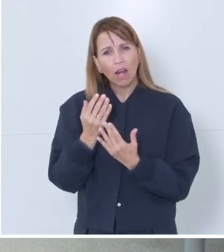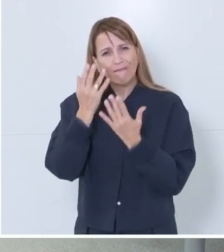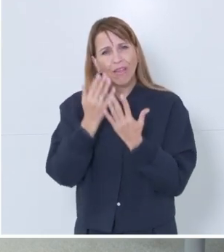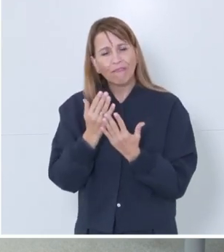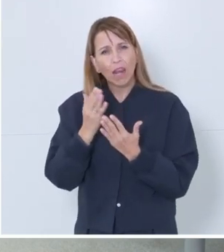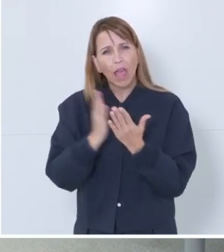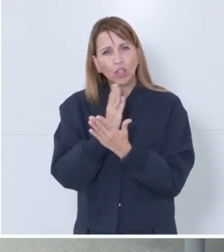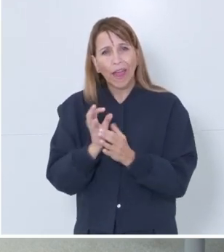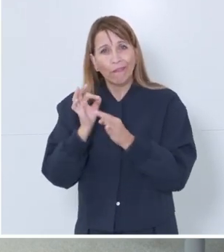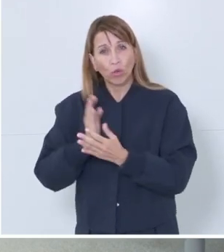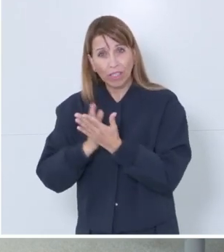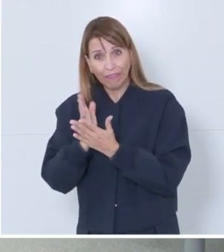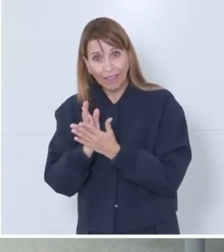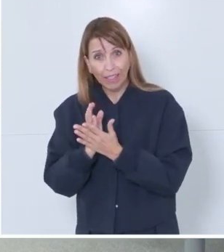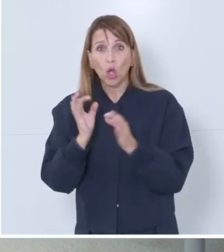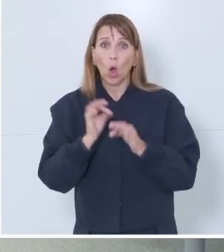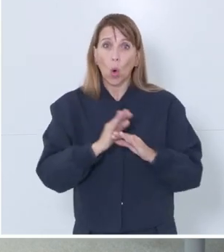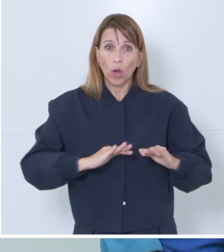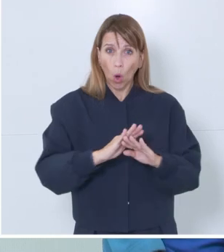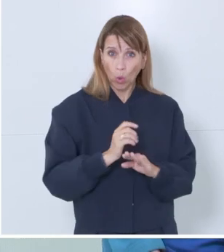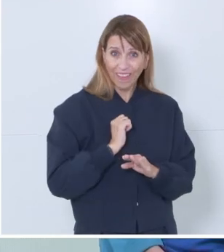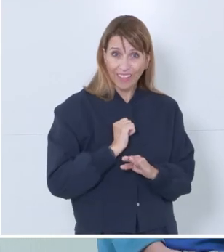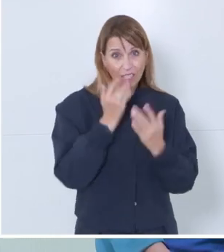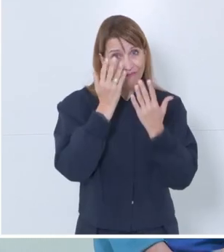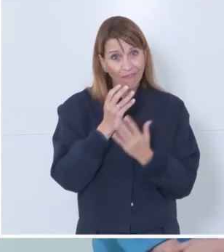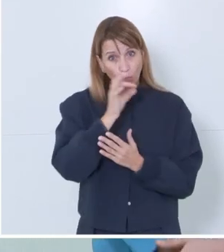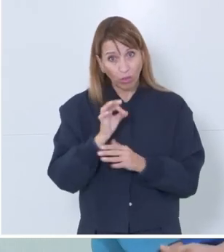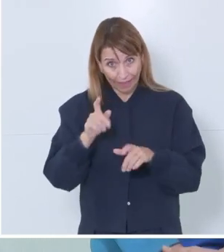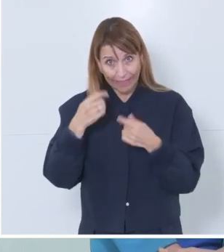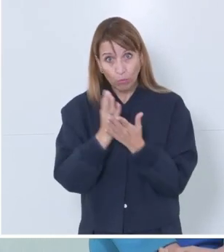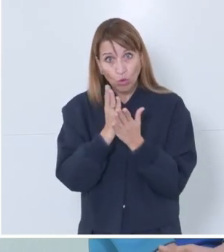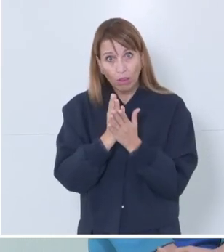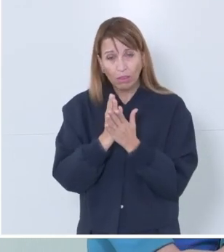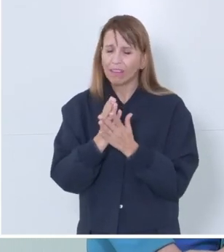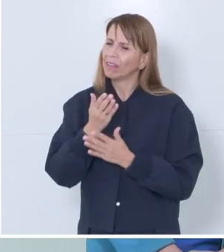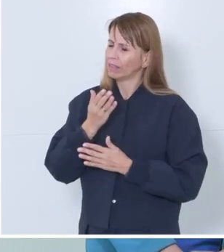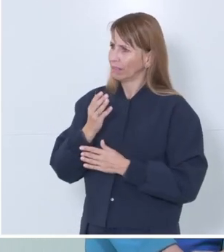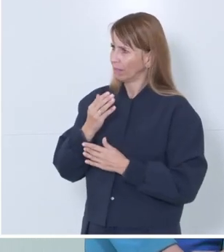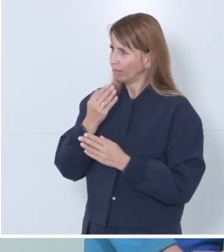Plakolm: Das können wir gerne nachreichen. Es ist mittlerweile sehr ausgeglichen,